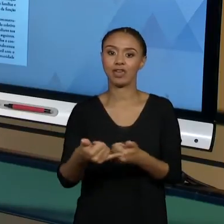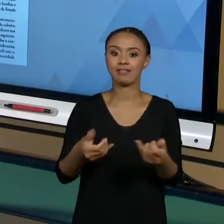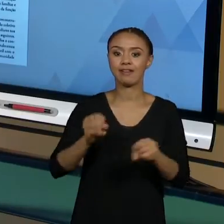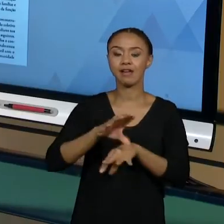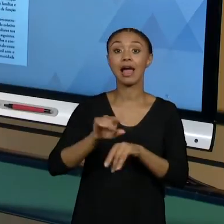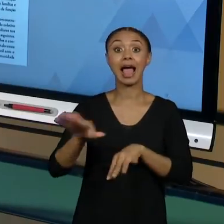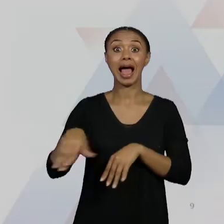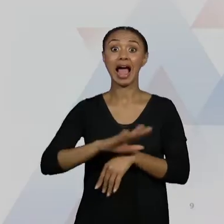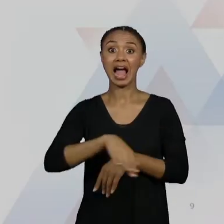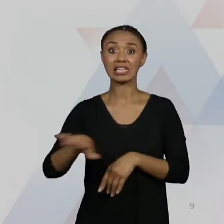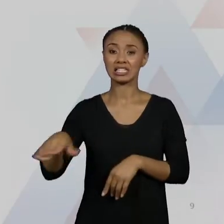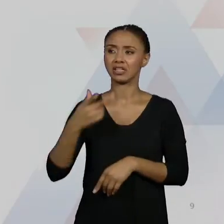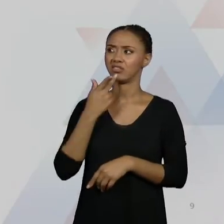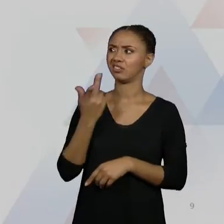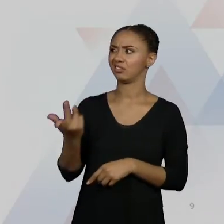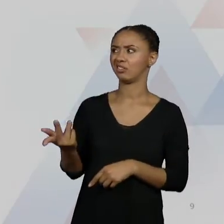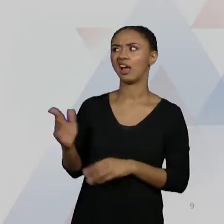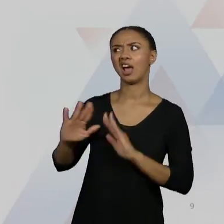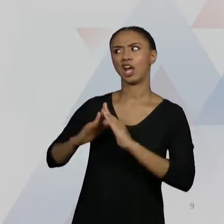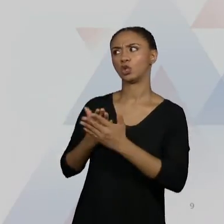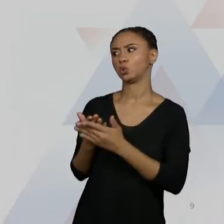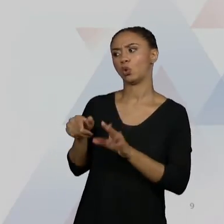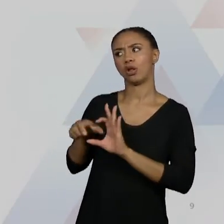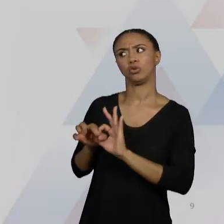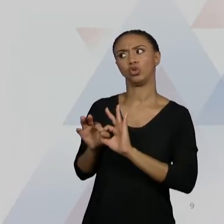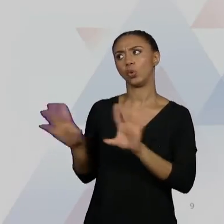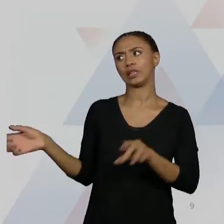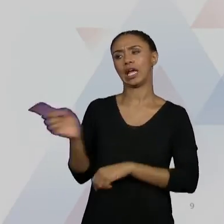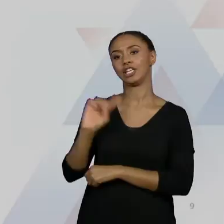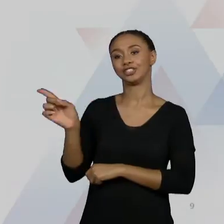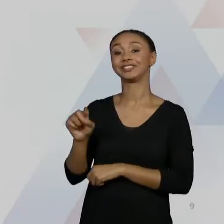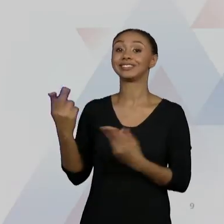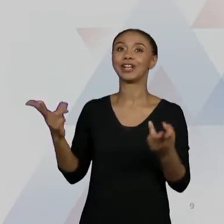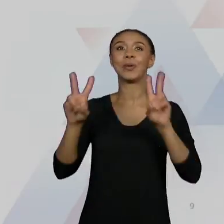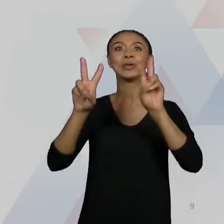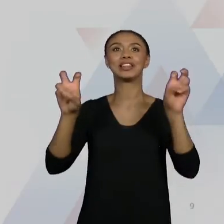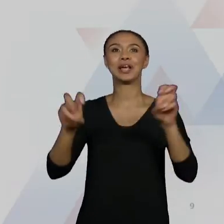"NOSSA, MAS A ESCOLA NÃO VAI DEIXAR, NÉ?". ENTÃO O NOME DO RELATO É "'A ESCOLA NÃO VAI DEIXAR!': O